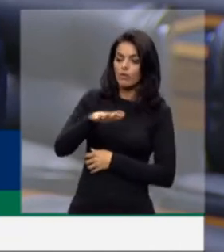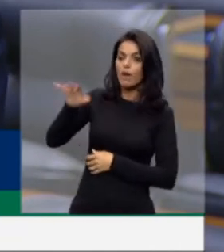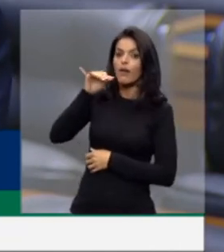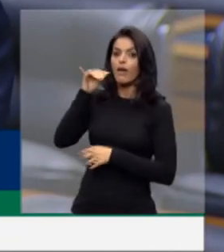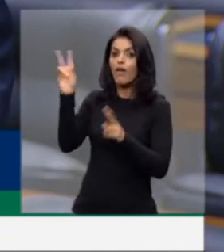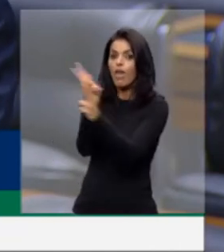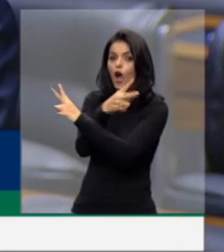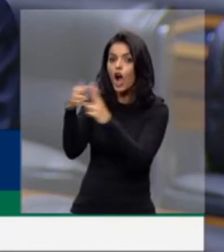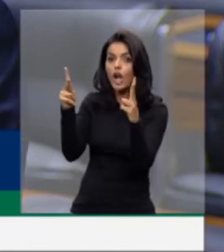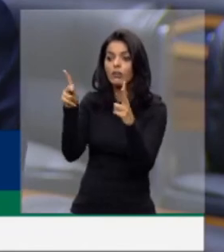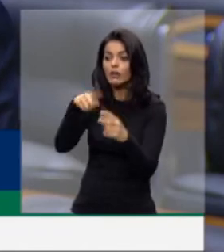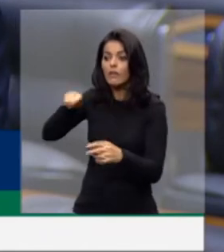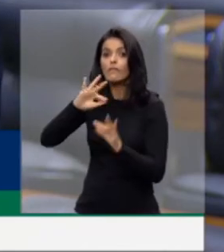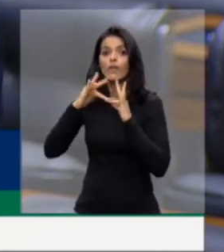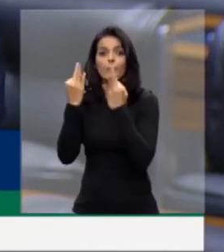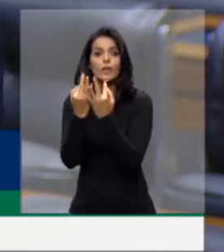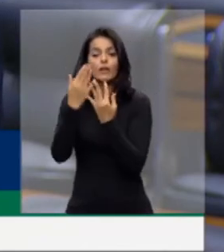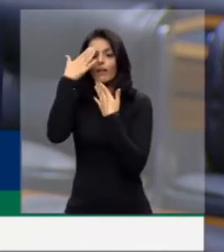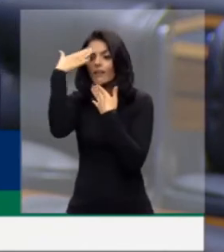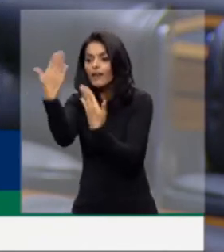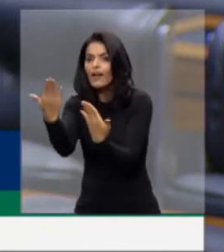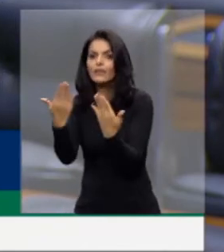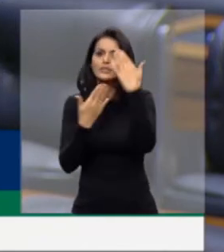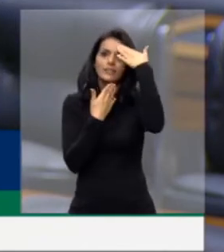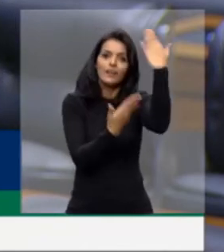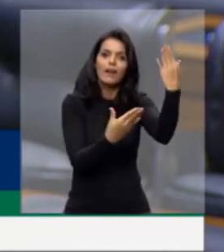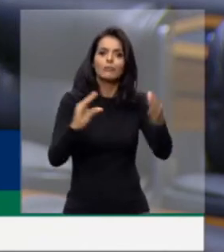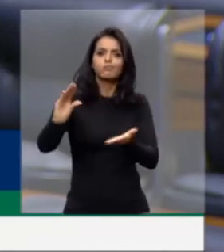SOLAR, CEM MIL NA ENERGIA EÓLICA E ESSAS FAMÍLIAS